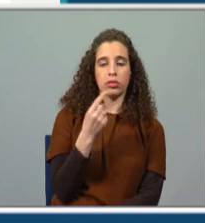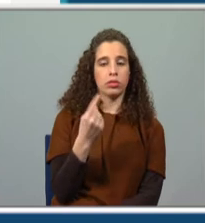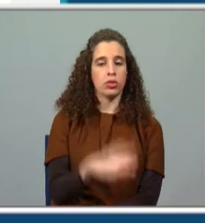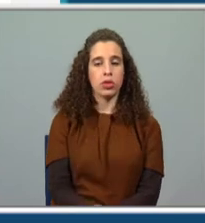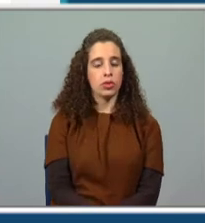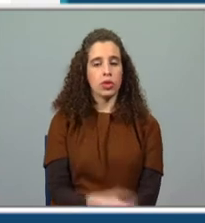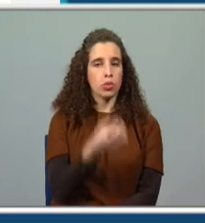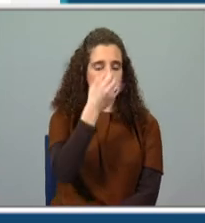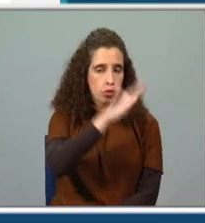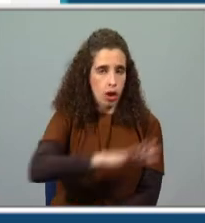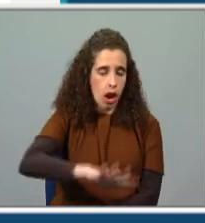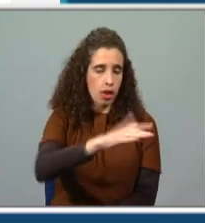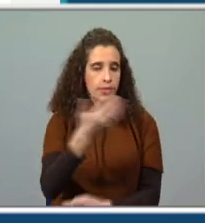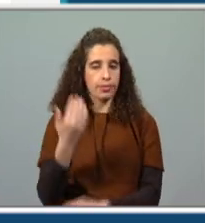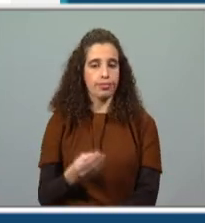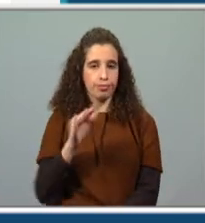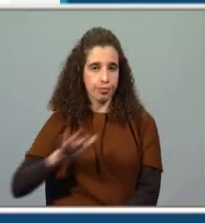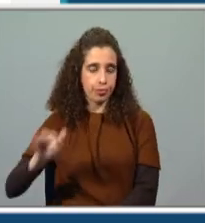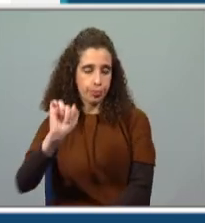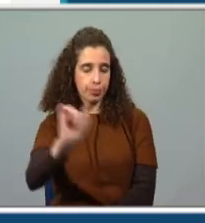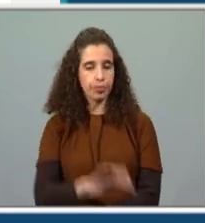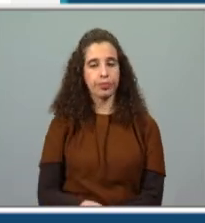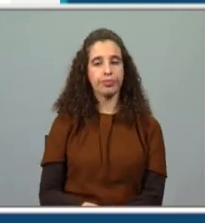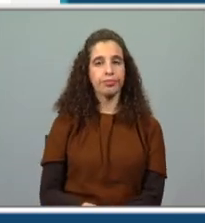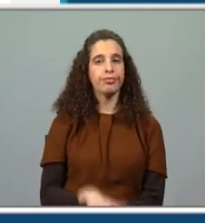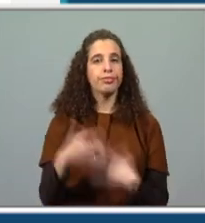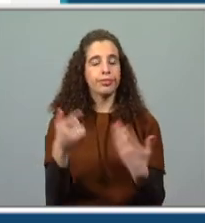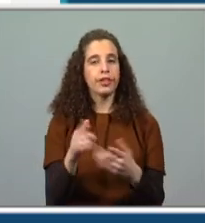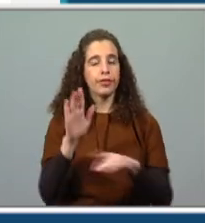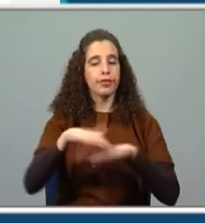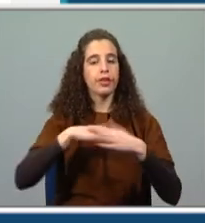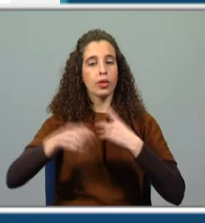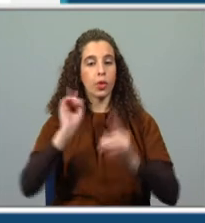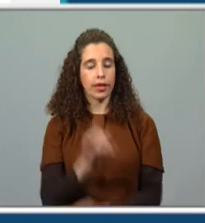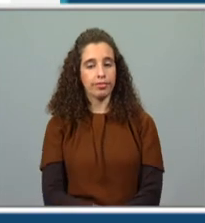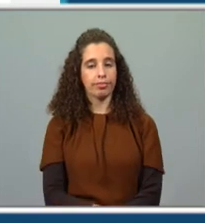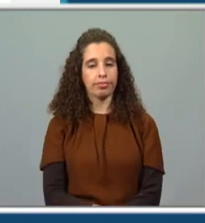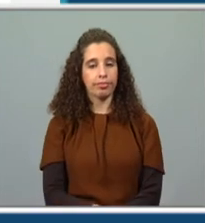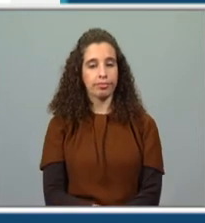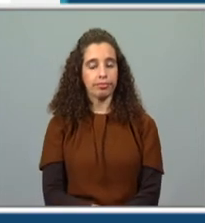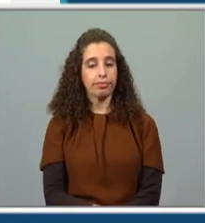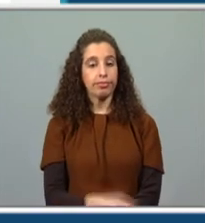infantil agora o que temos que fazer temos que fazer aqui a legenda 幼稚的現在我們該怎麼辦我們必須在這裡做標題